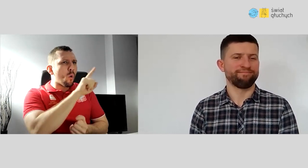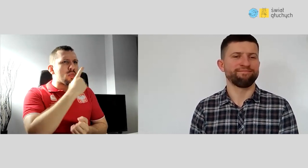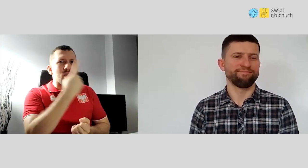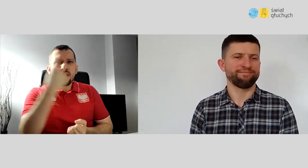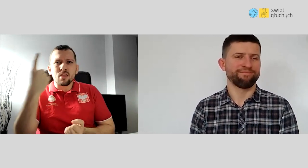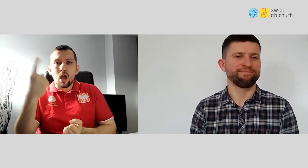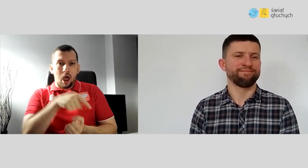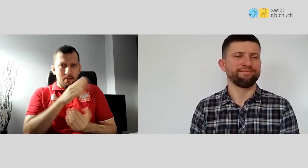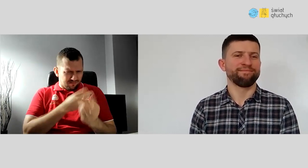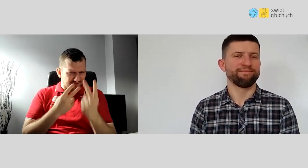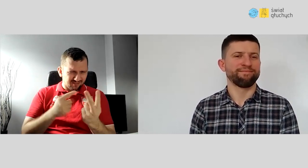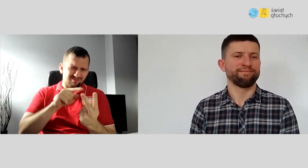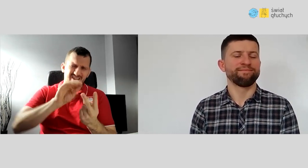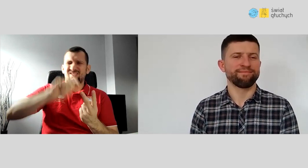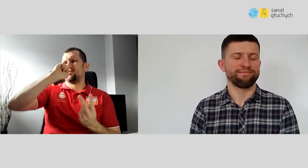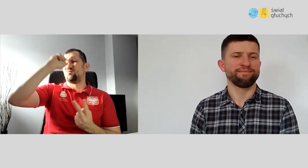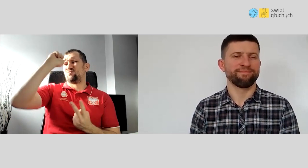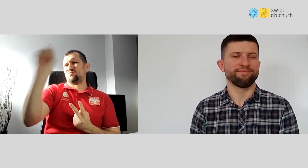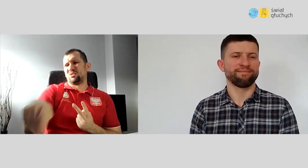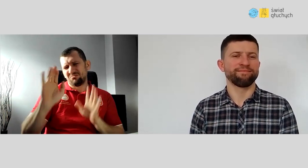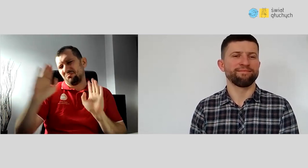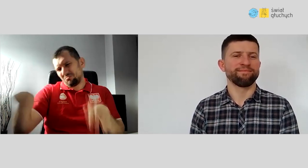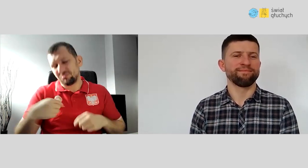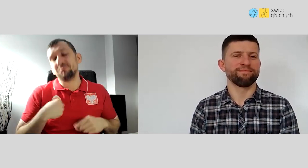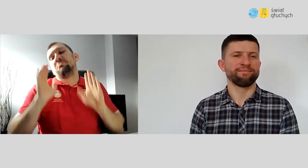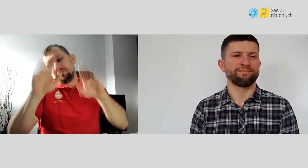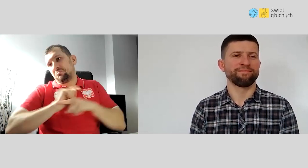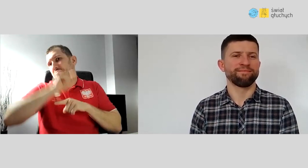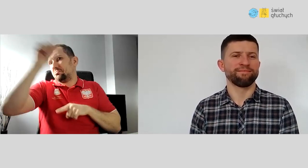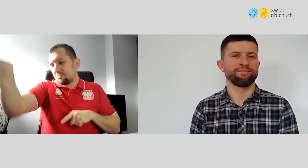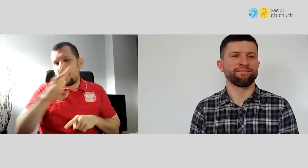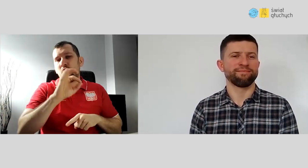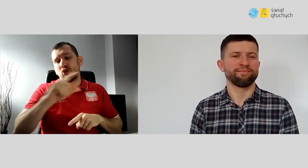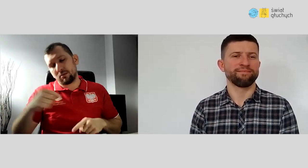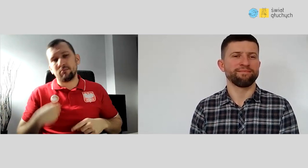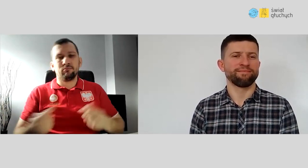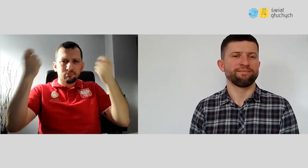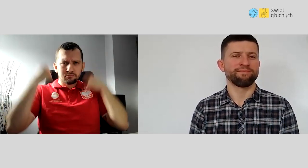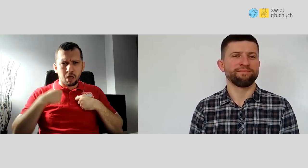Dlatego postanowiłem przekazać jeden ze srebrnych medali. Kiedy dotarłem na miejsce wywiadu podczas finału WOŚP,